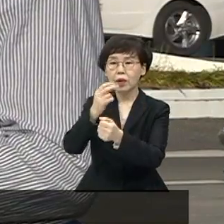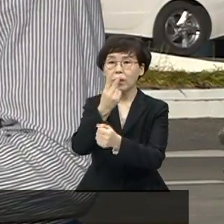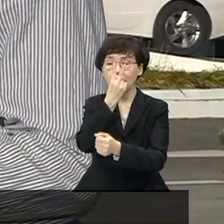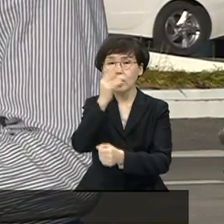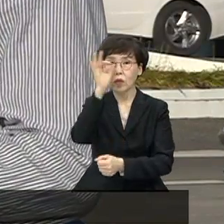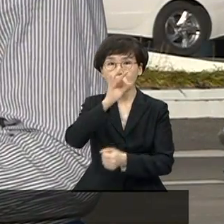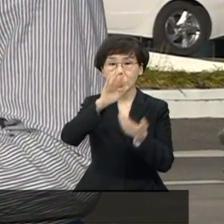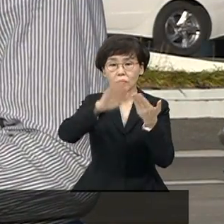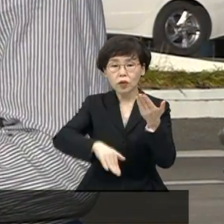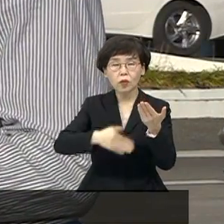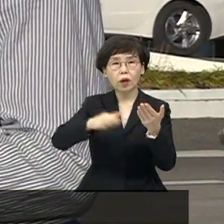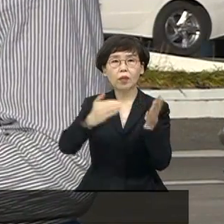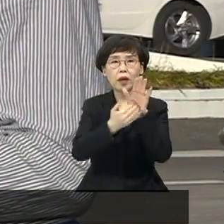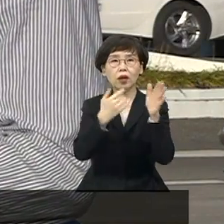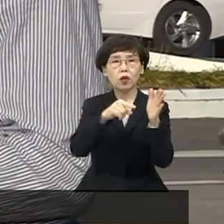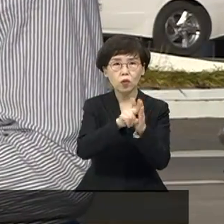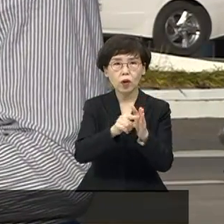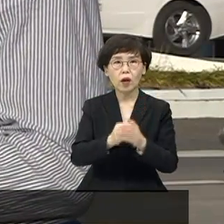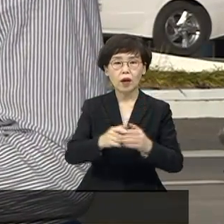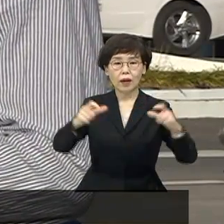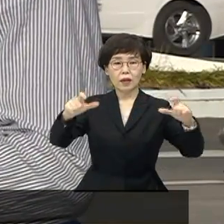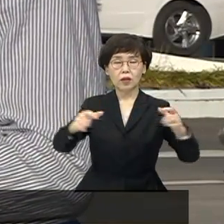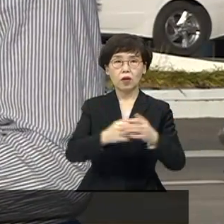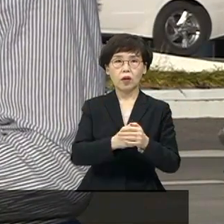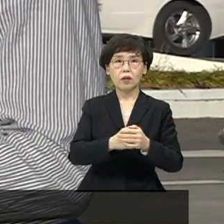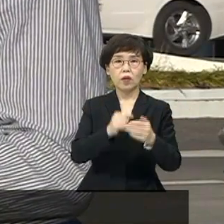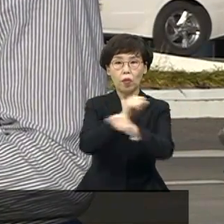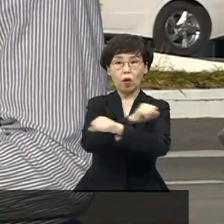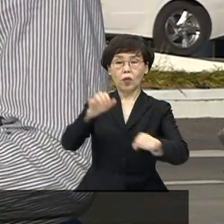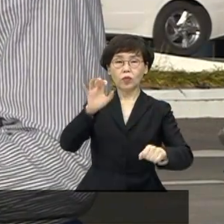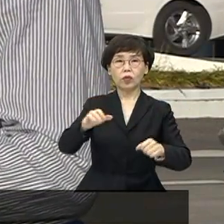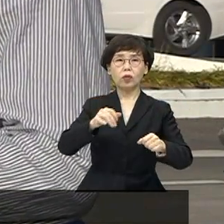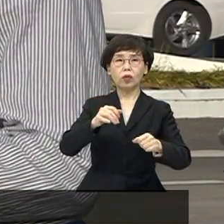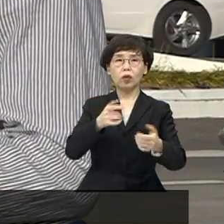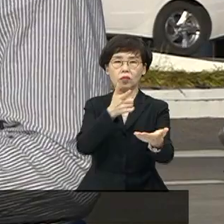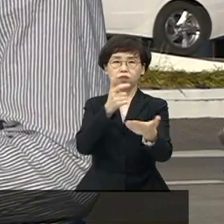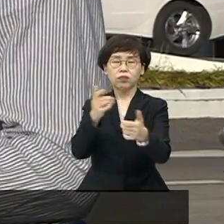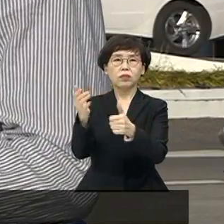강원도가 ASF 멧돼지의 남하를 막기 위해 도내 중부권에서 광역 수렵장을 운영하기로 했지만 해결 과제가 산적합니다.